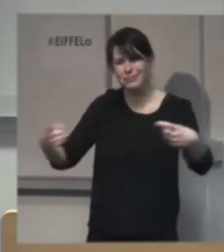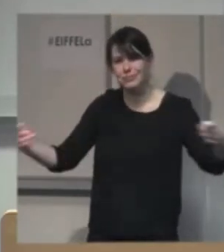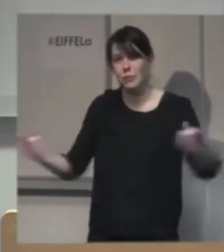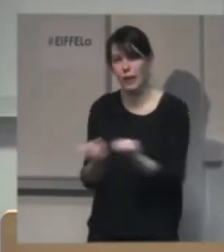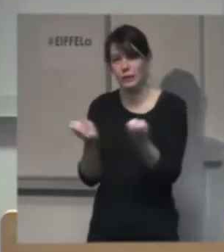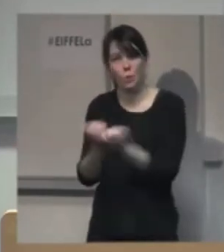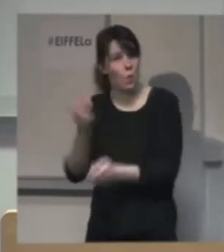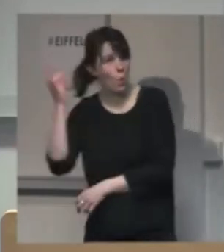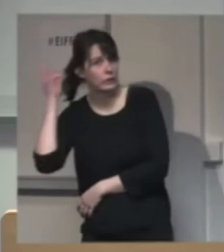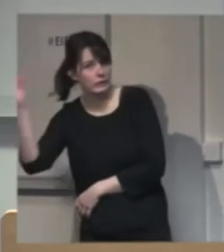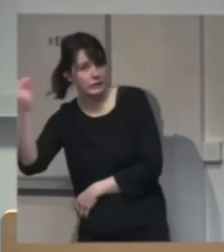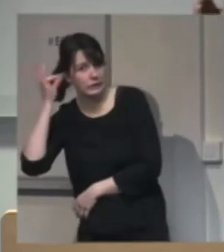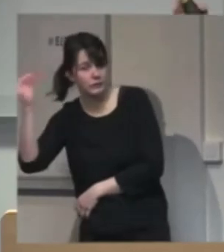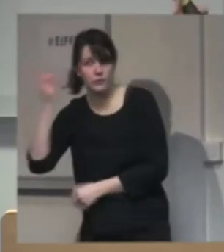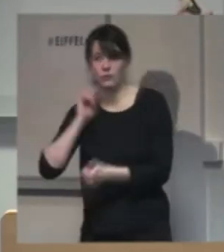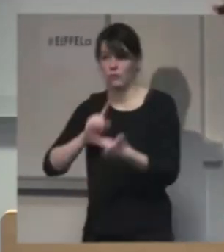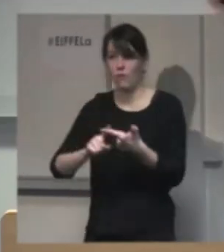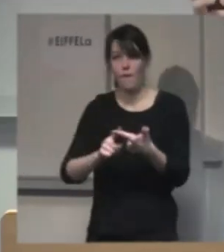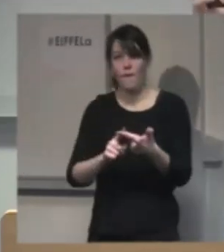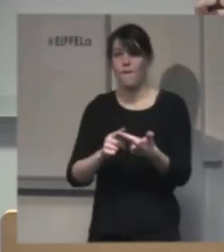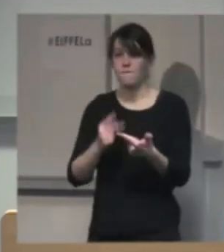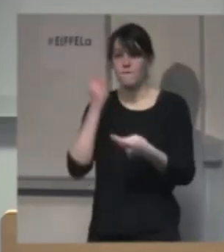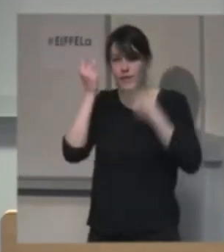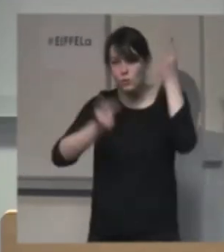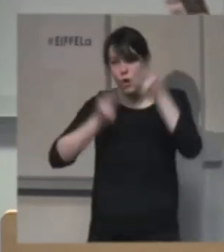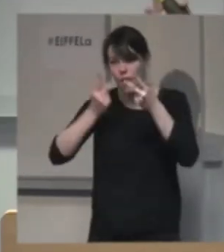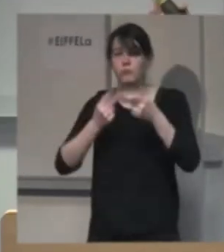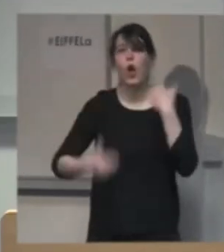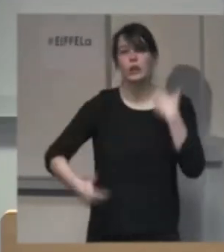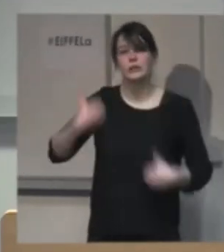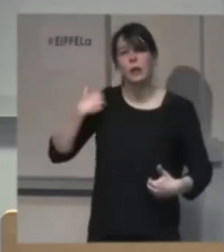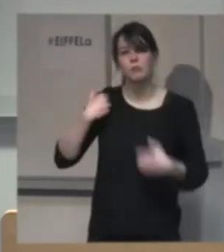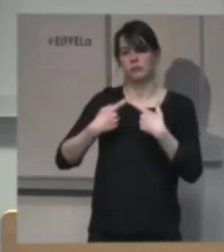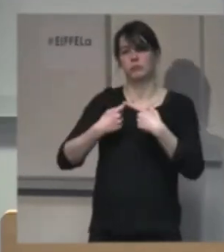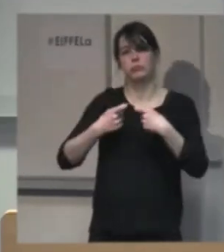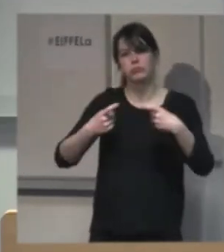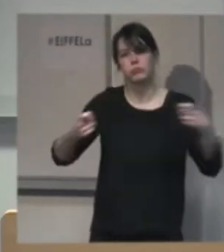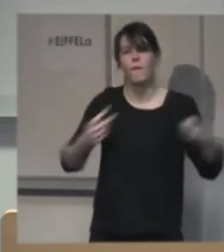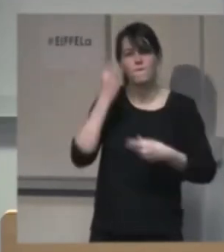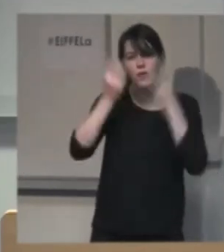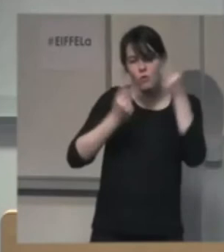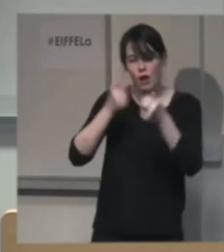les handicaps auditifs, les handicaps visuels, je mets au pluriel car il y a toute une diversité de situations,